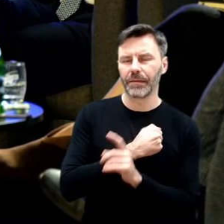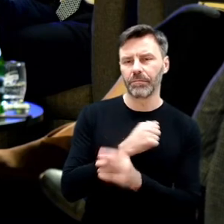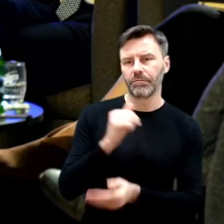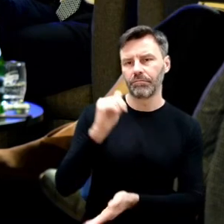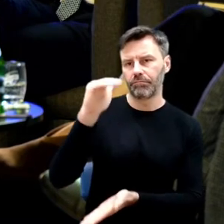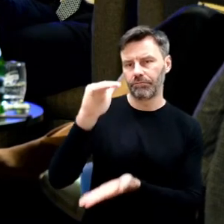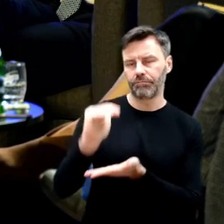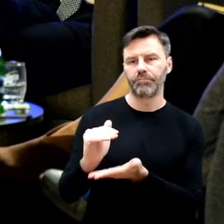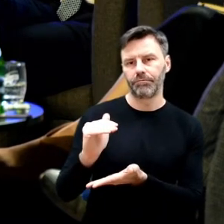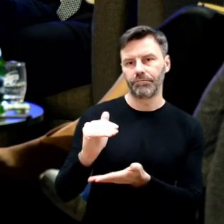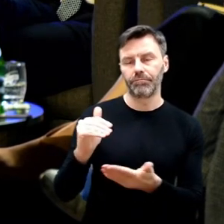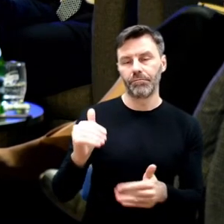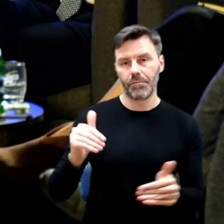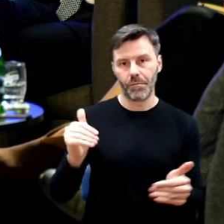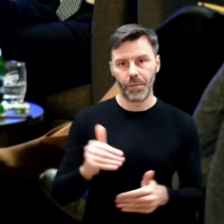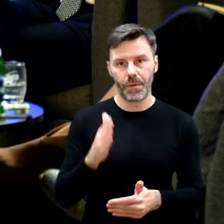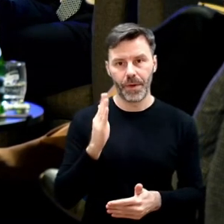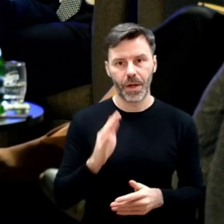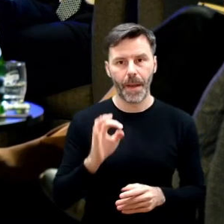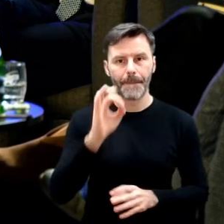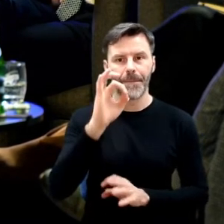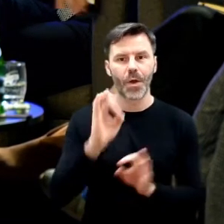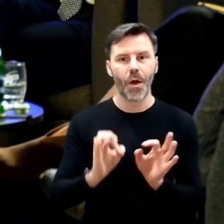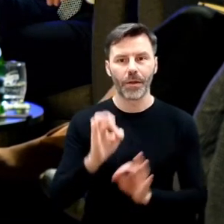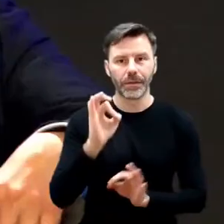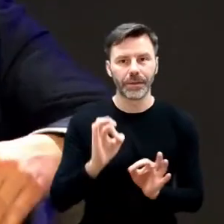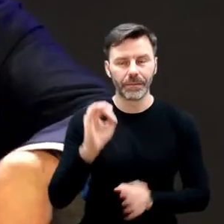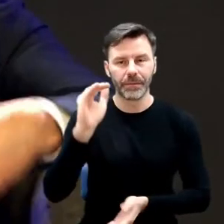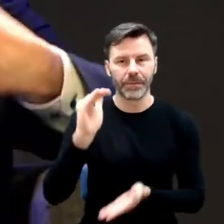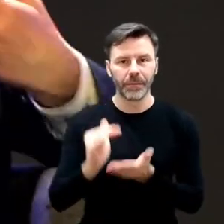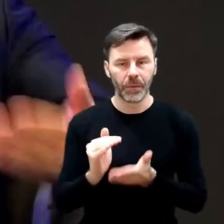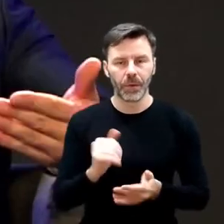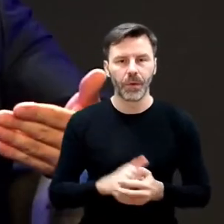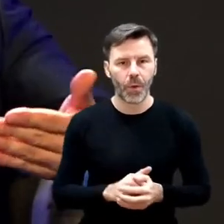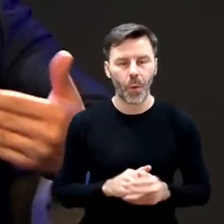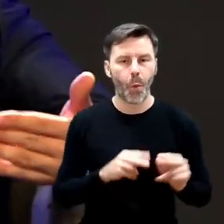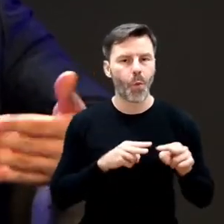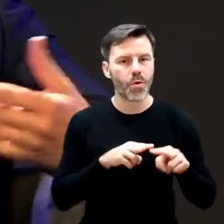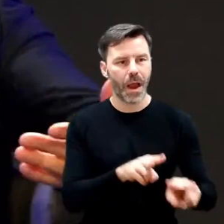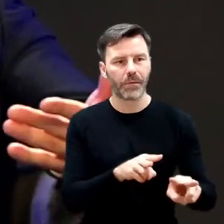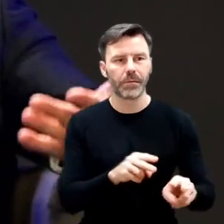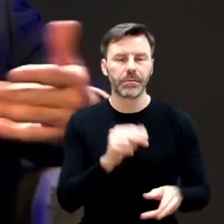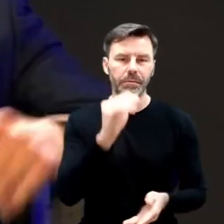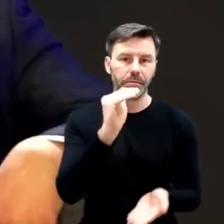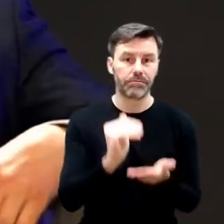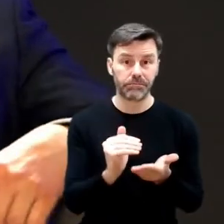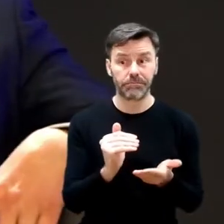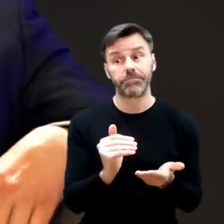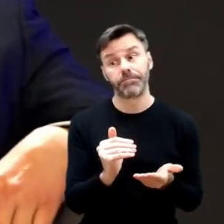możliwe procentowe zmniejszenie udziału partycypacji. A to oczywiście de facto będzie przekładało się